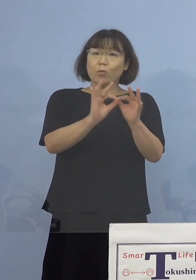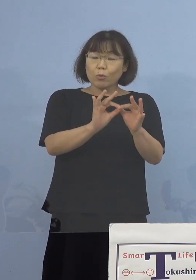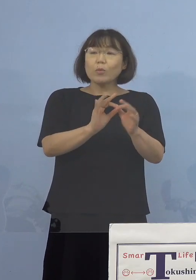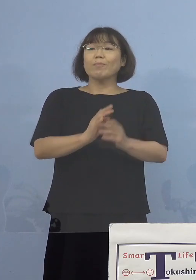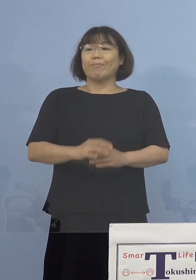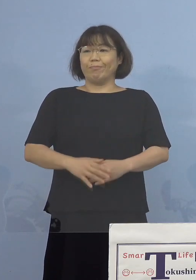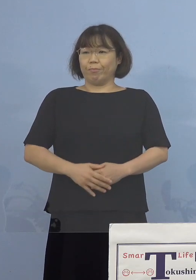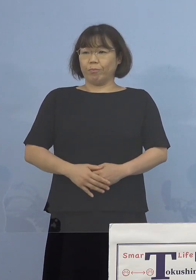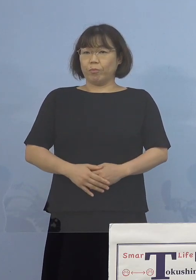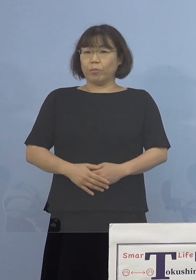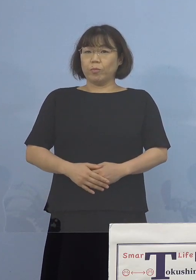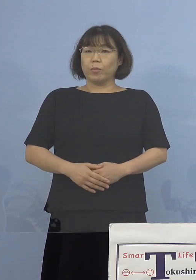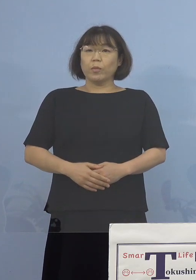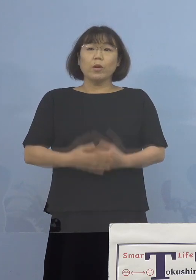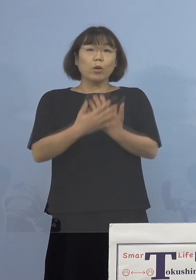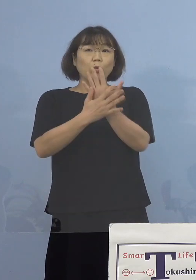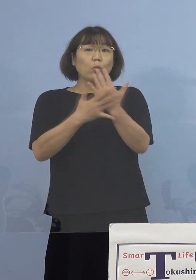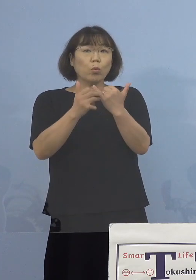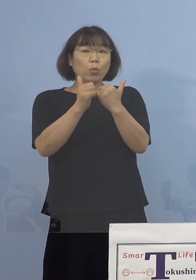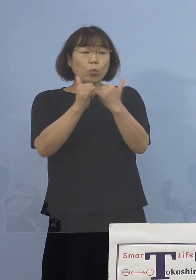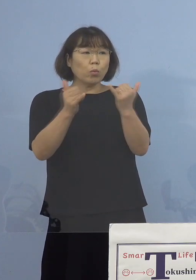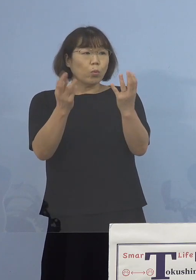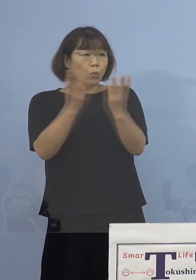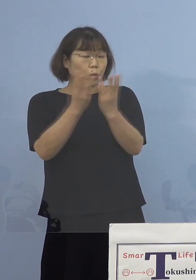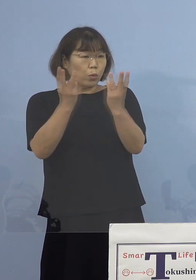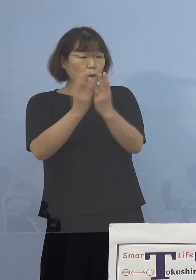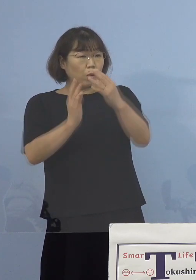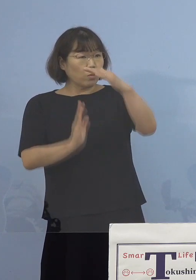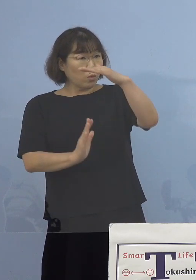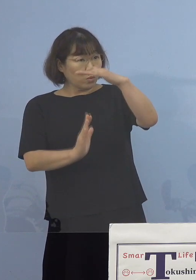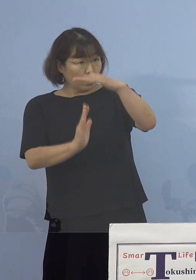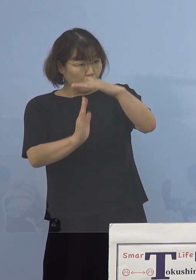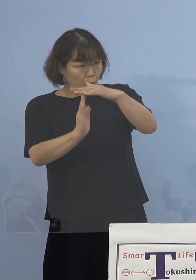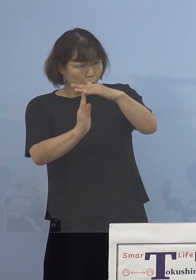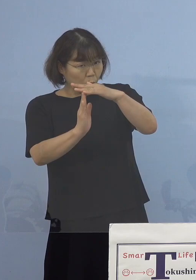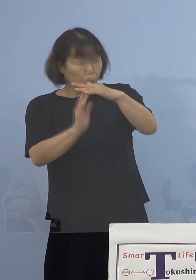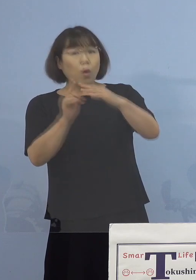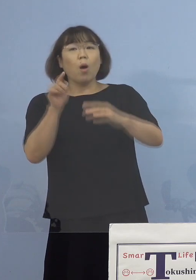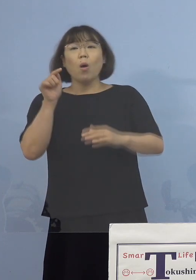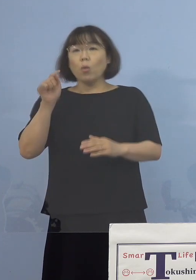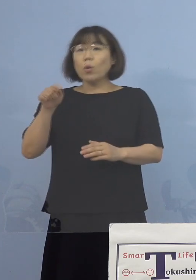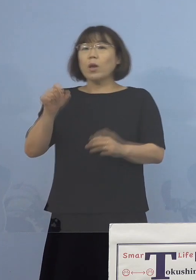療養者数も最多、これは何日 （保健福祉部長） これは8月25日から